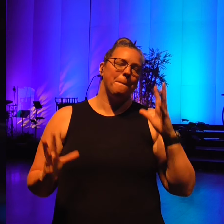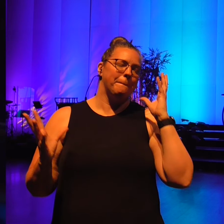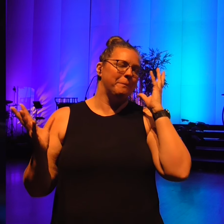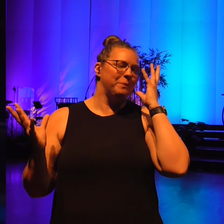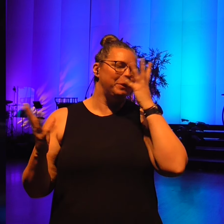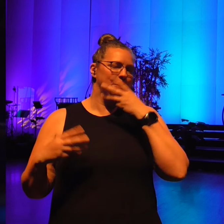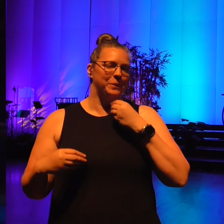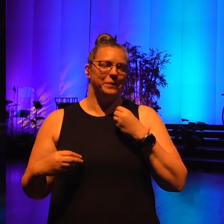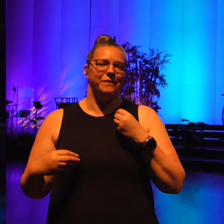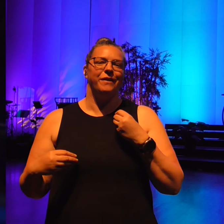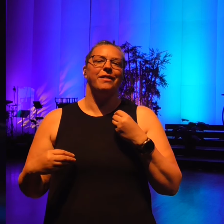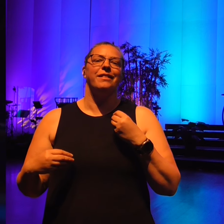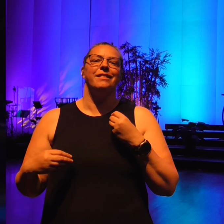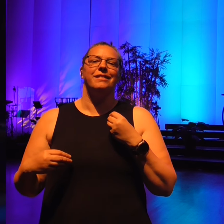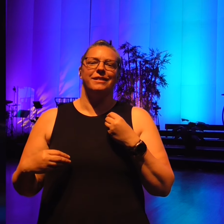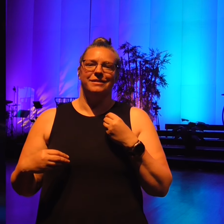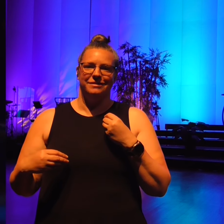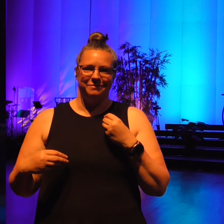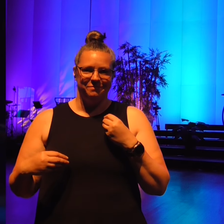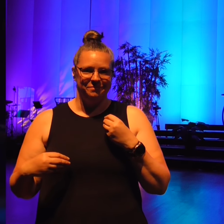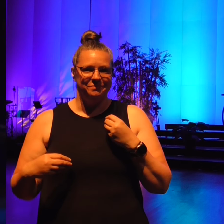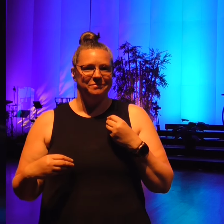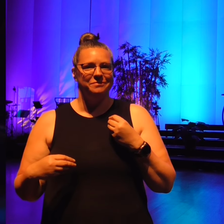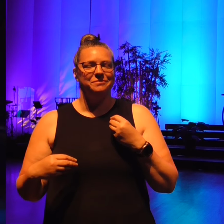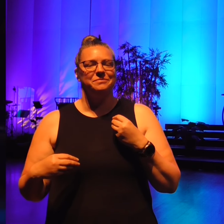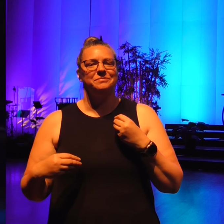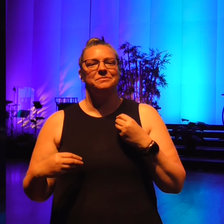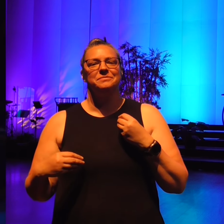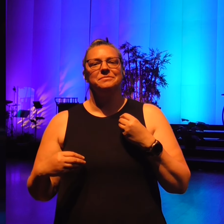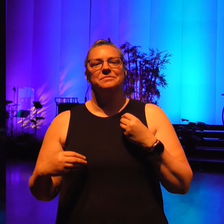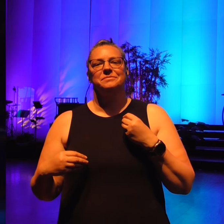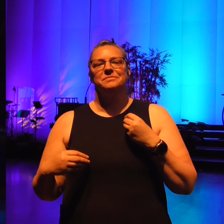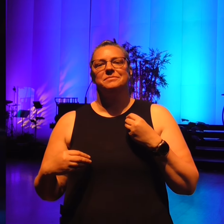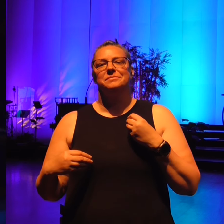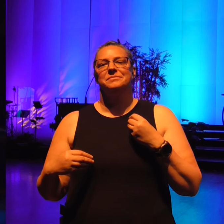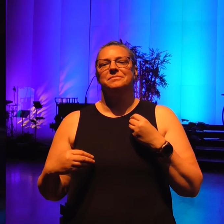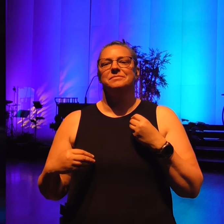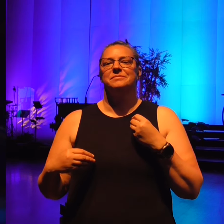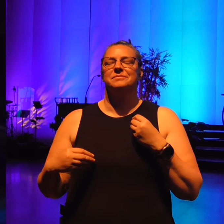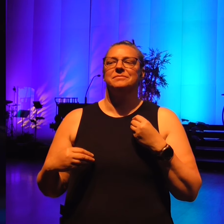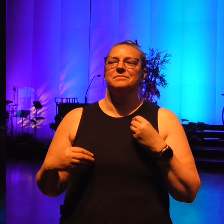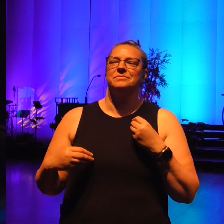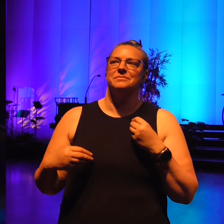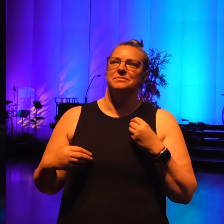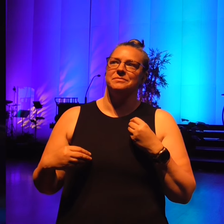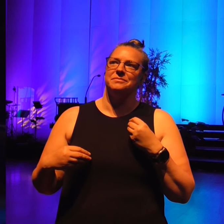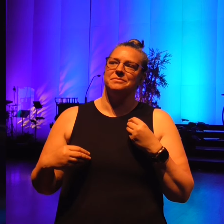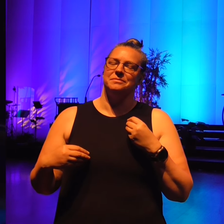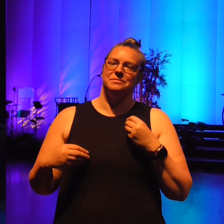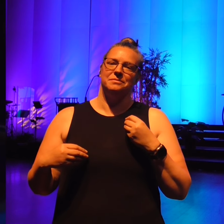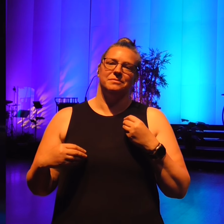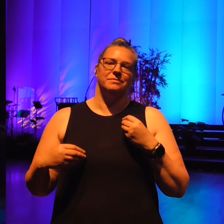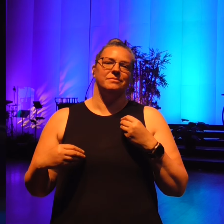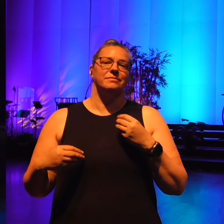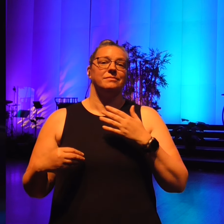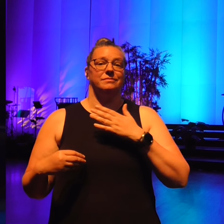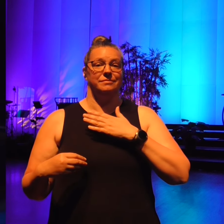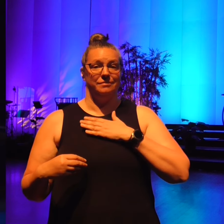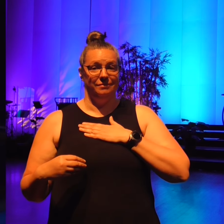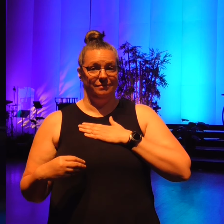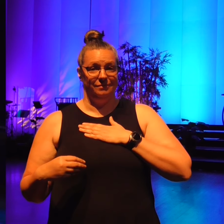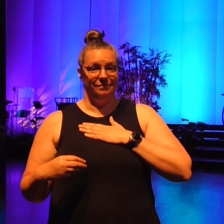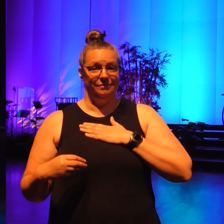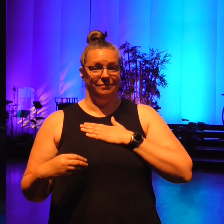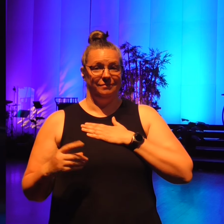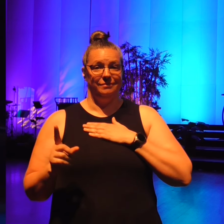hermoso para